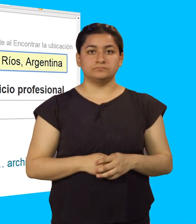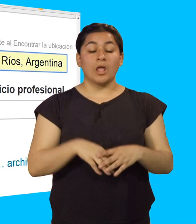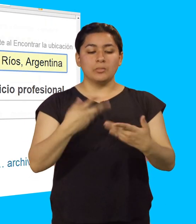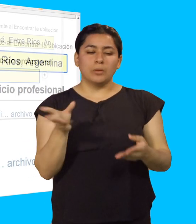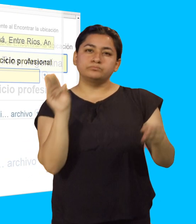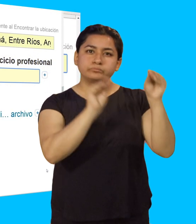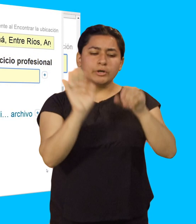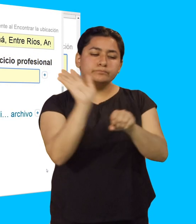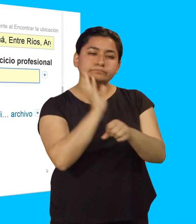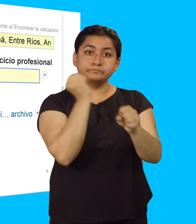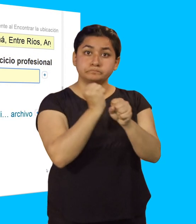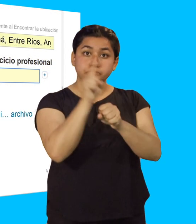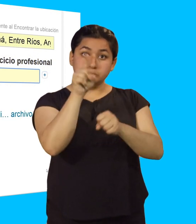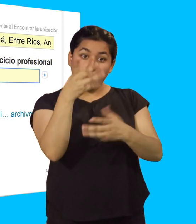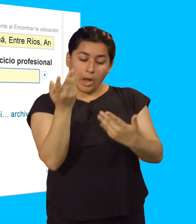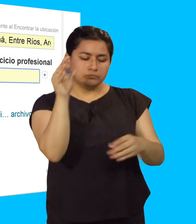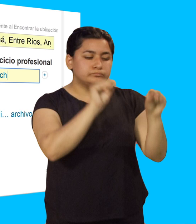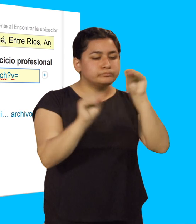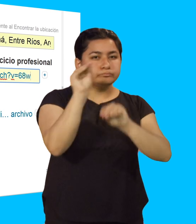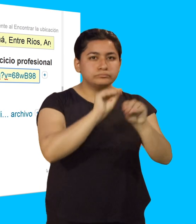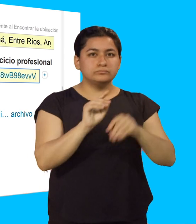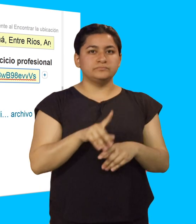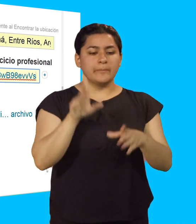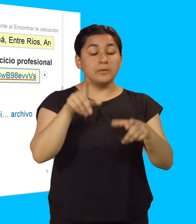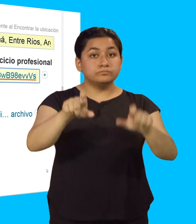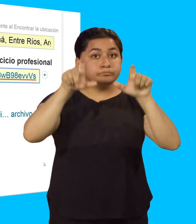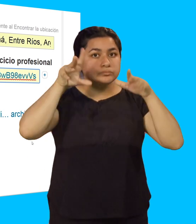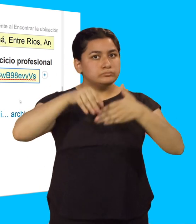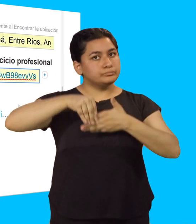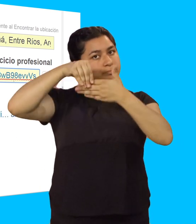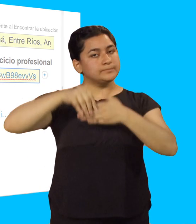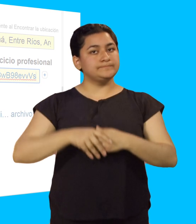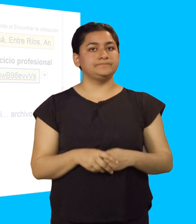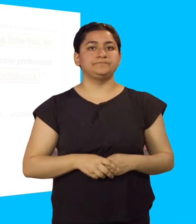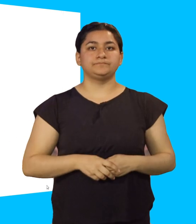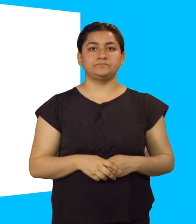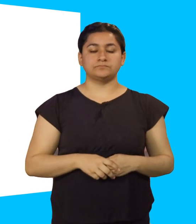Sólo resta agregar videos de tu trabajo, si los tenés... ... y subir tu foto de perfil.